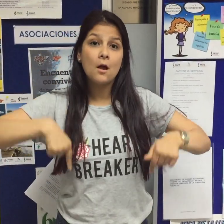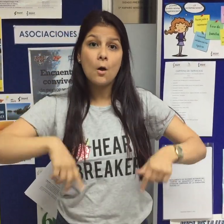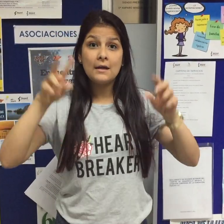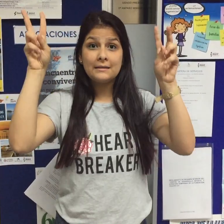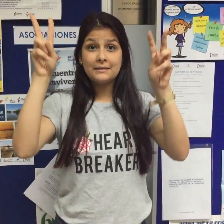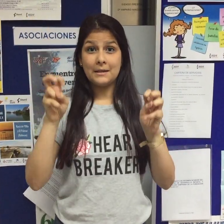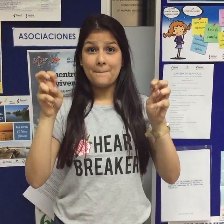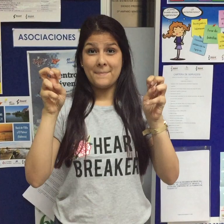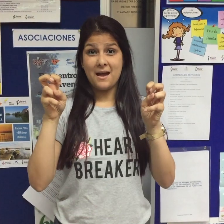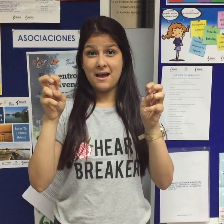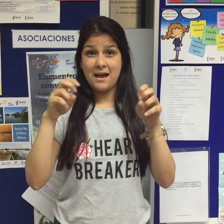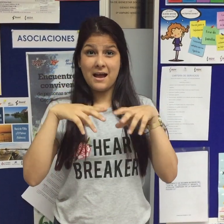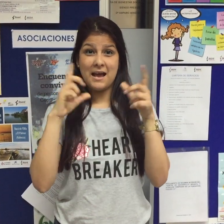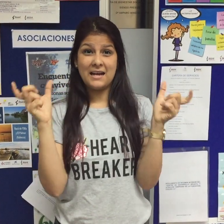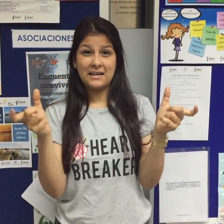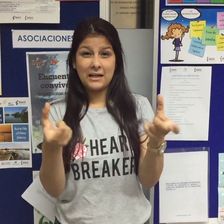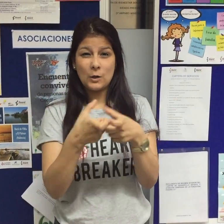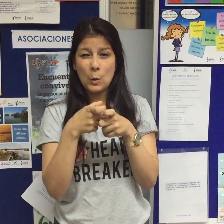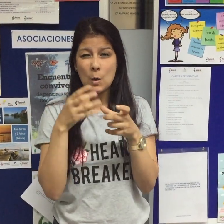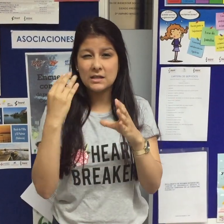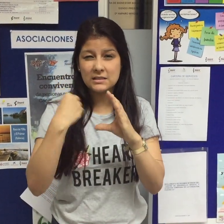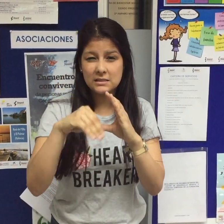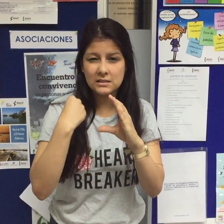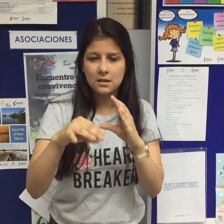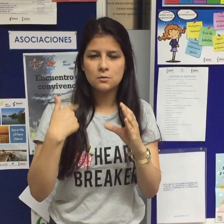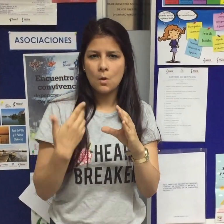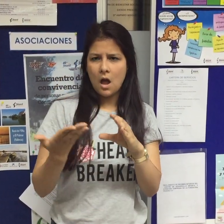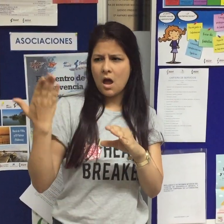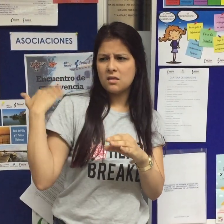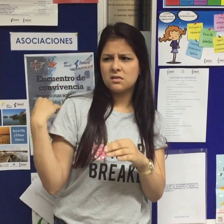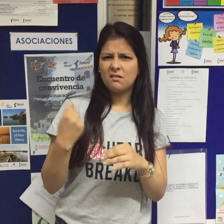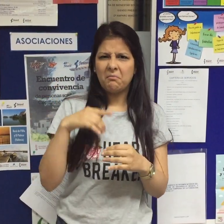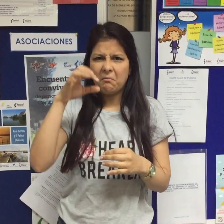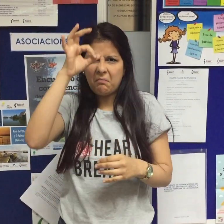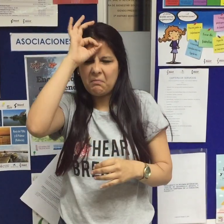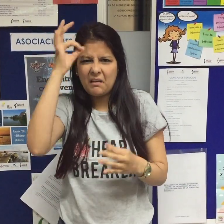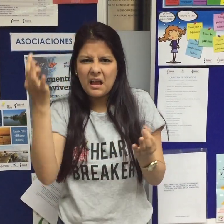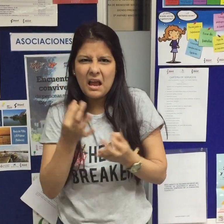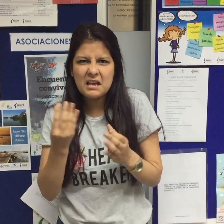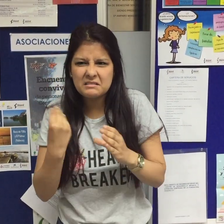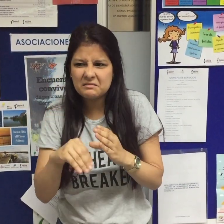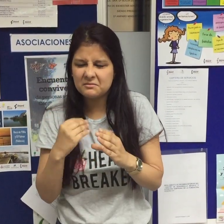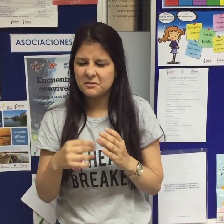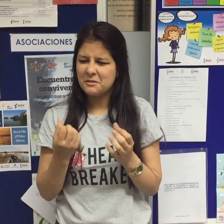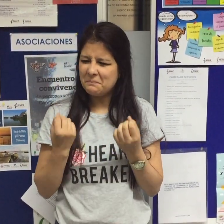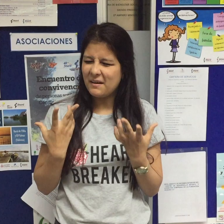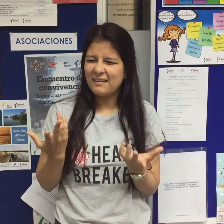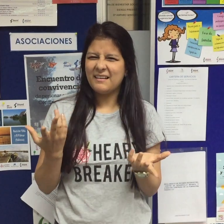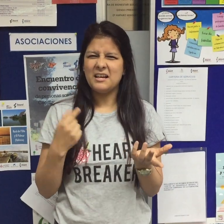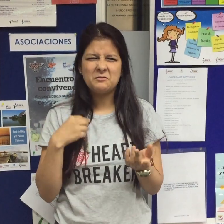Hoy he venido al taller de la CJS-CNSE, antes desconocía qué era la CJS-CNSE, para qué servía,